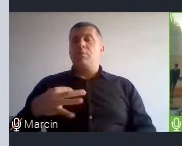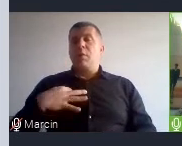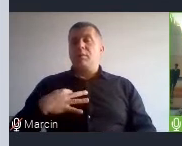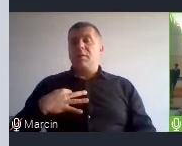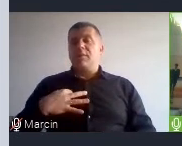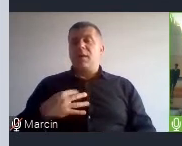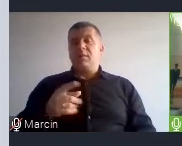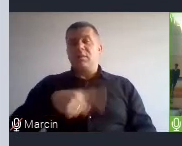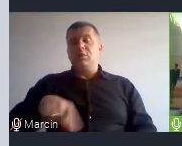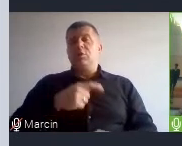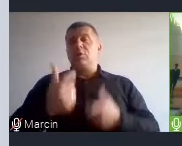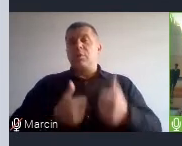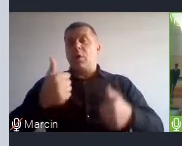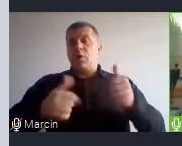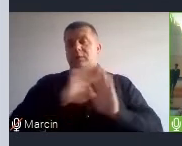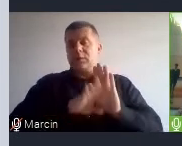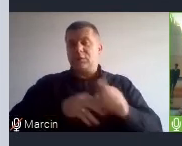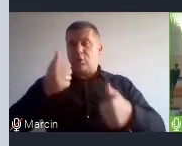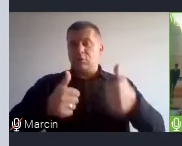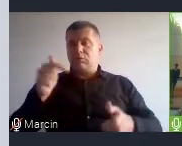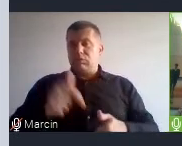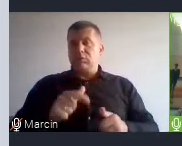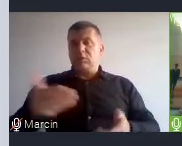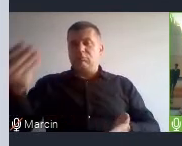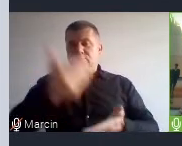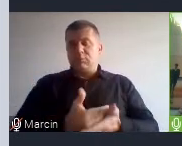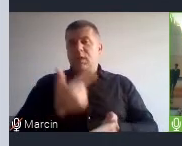gdzie stosujemy zasadę konkurencyjności, były złożone w dwie strony.